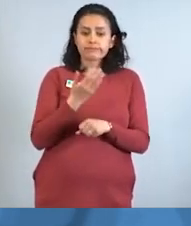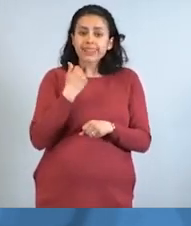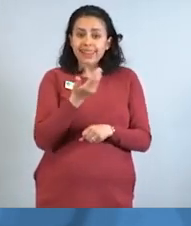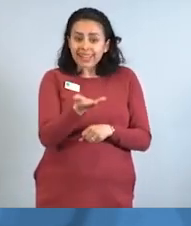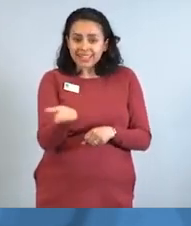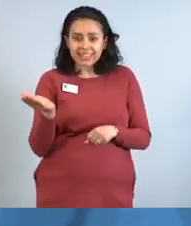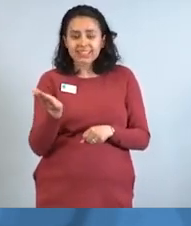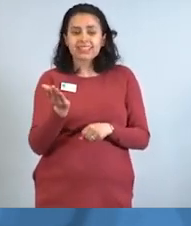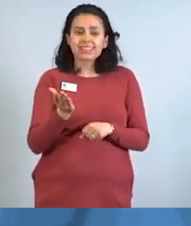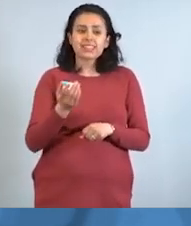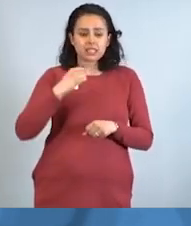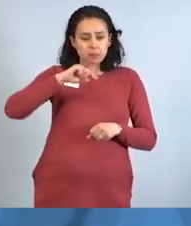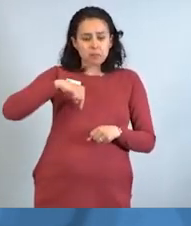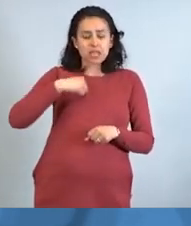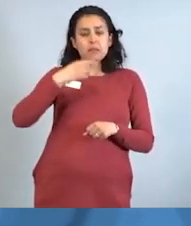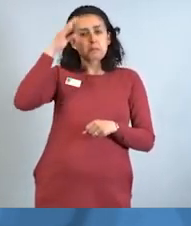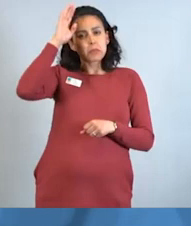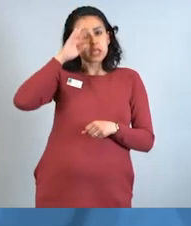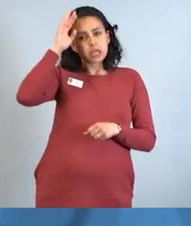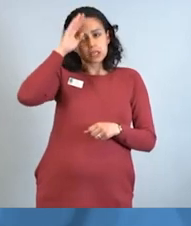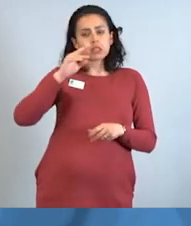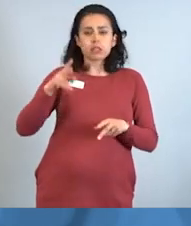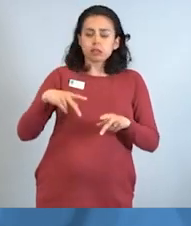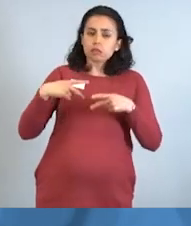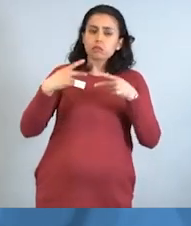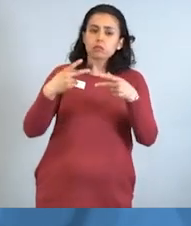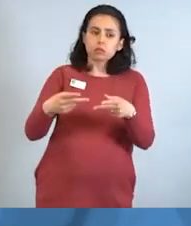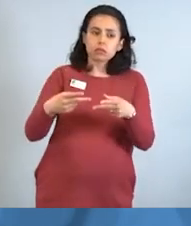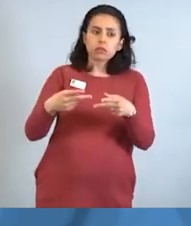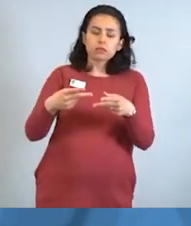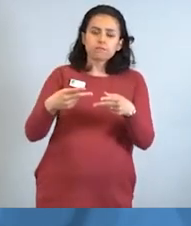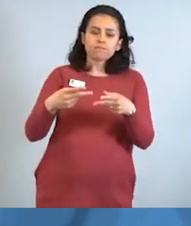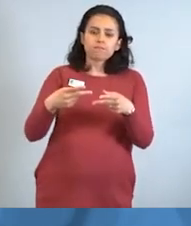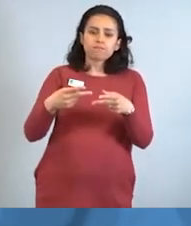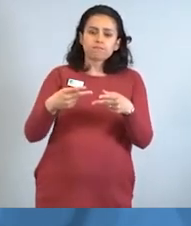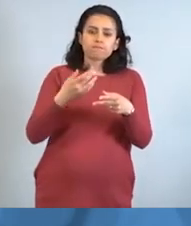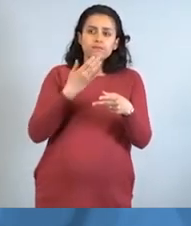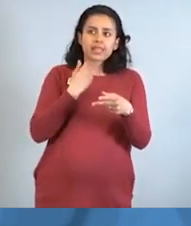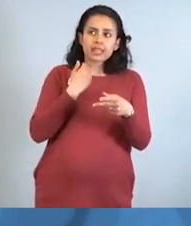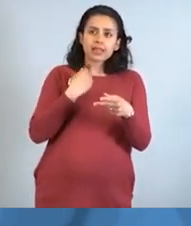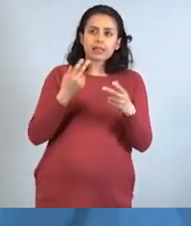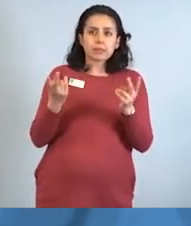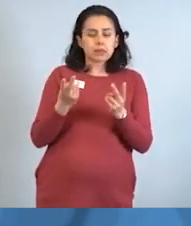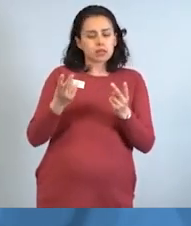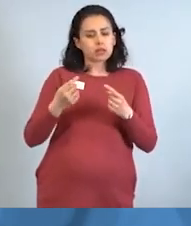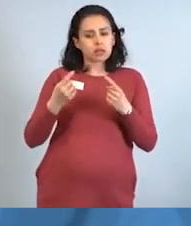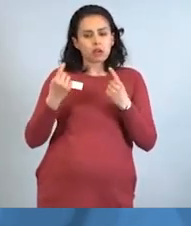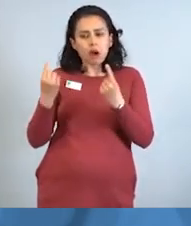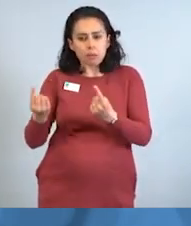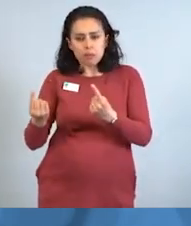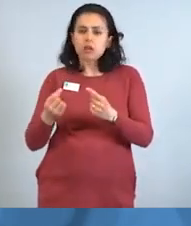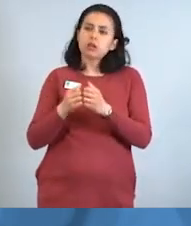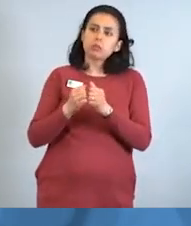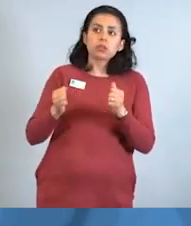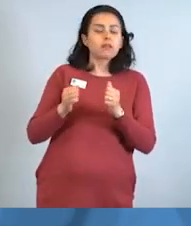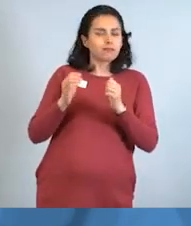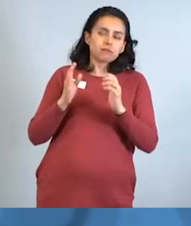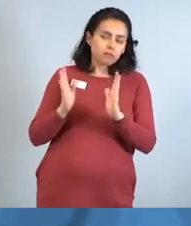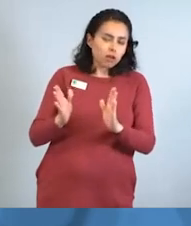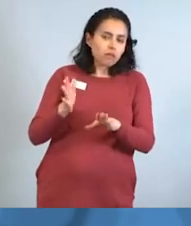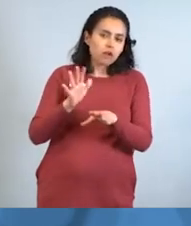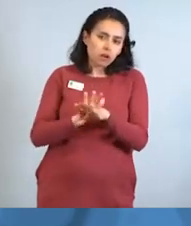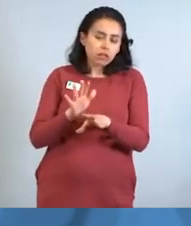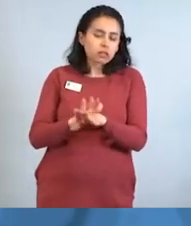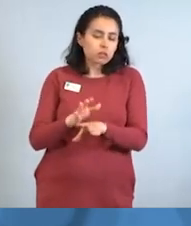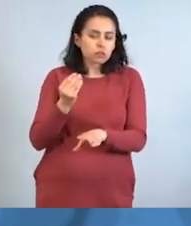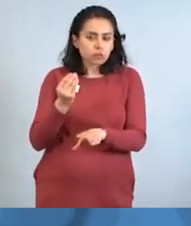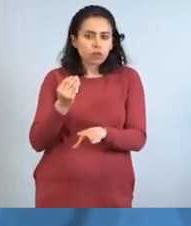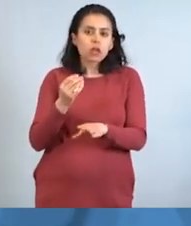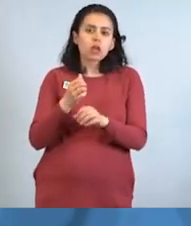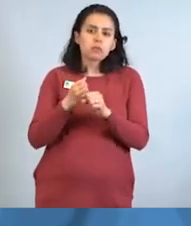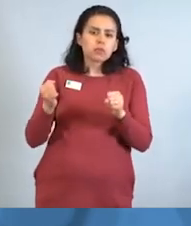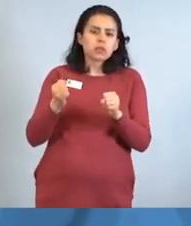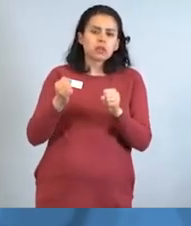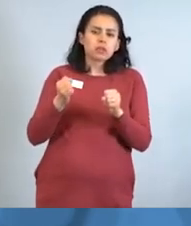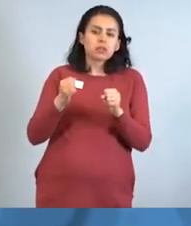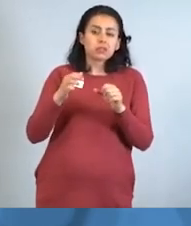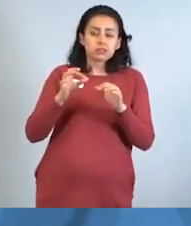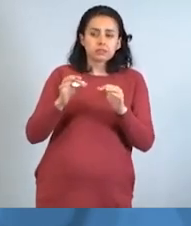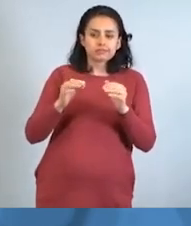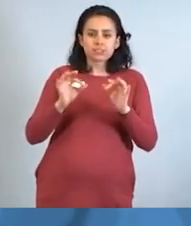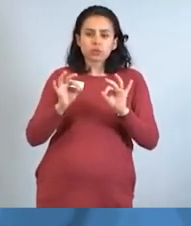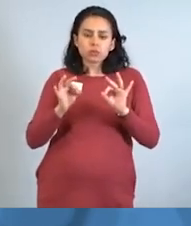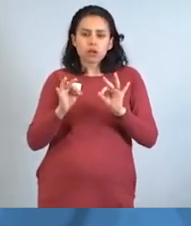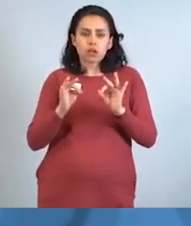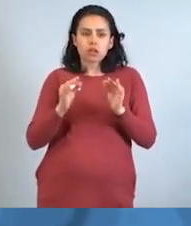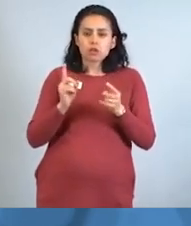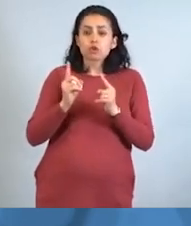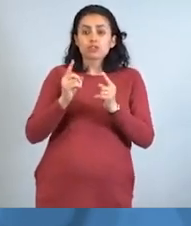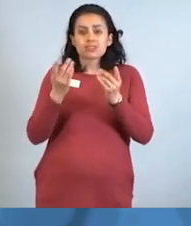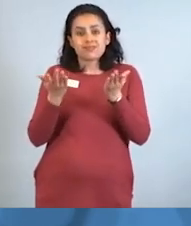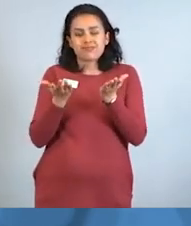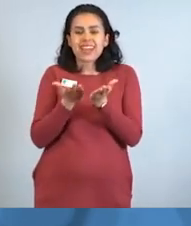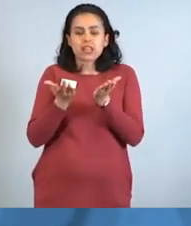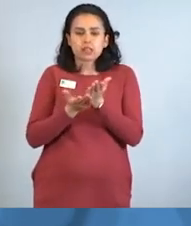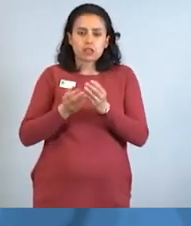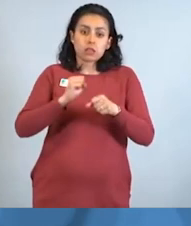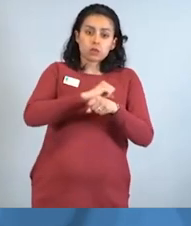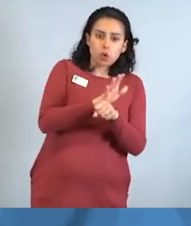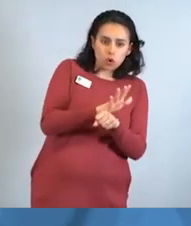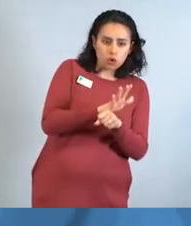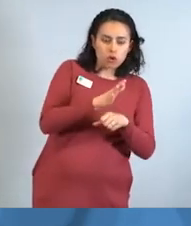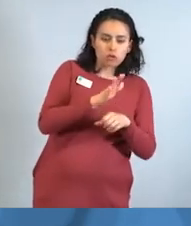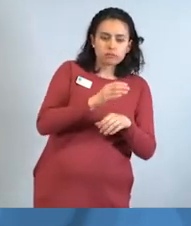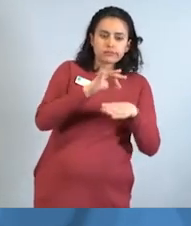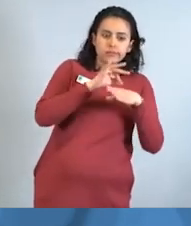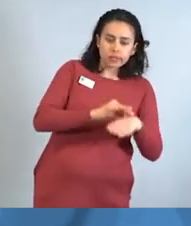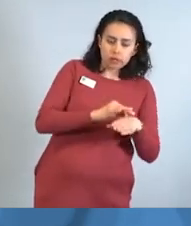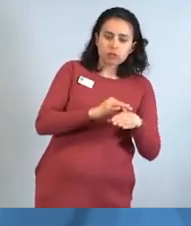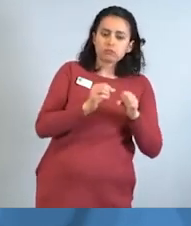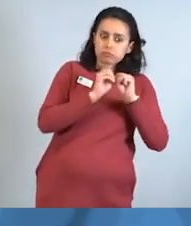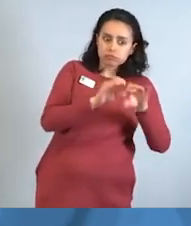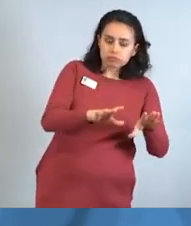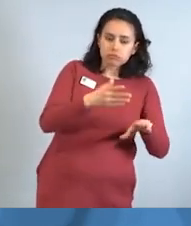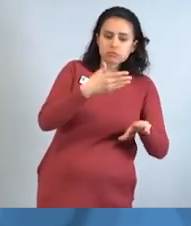että mietimme, kuinka paljon tällainen harvinainen, toki vakava haitta painaa, kun sitä verrataan koronataudin aiheuttamaan haittaan